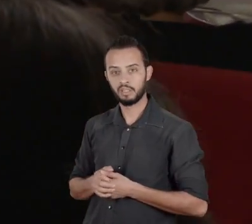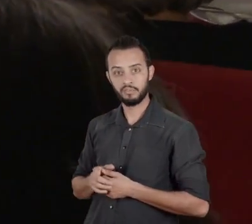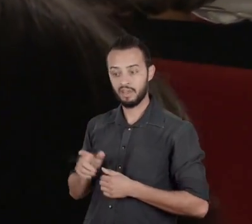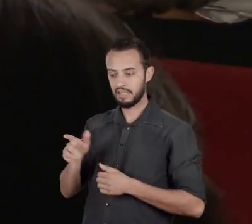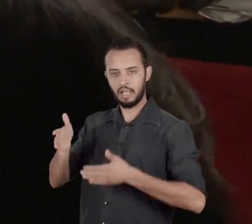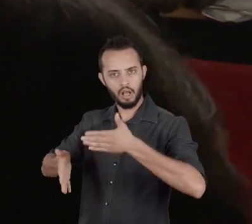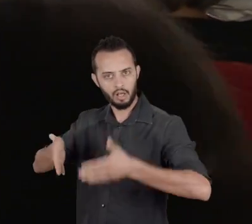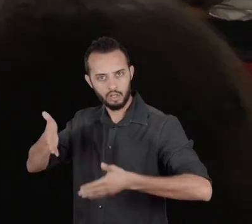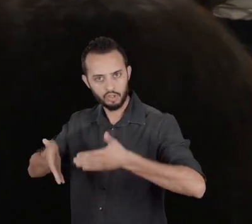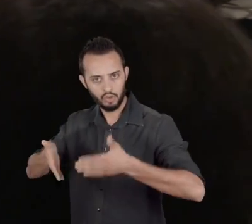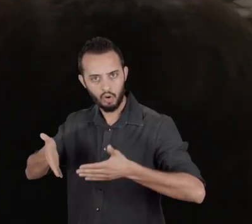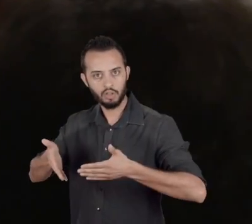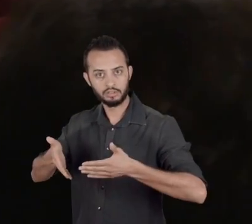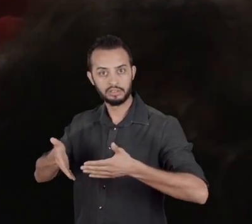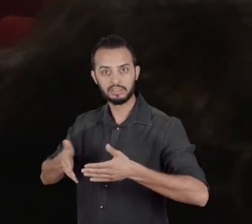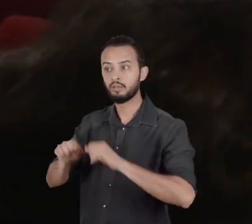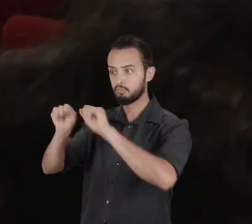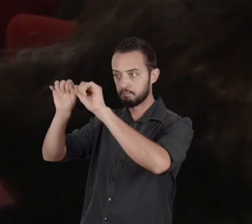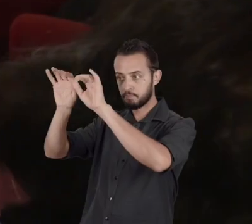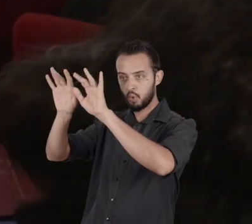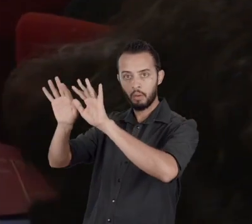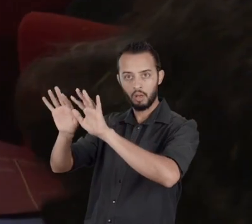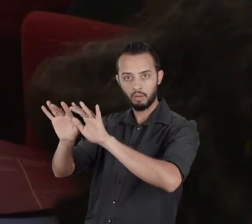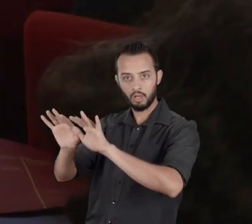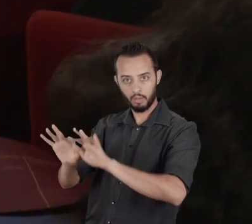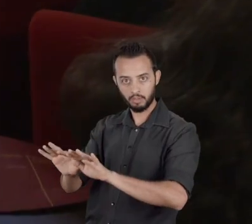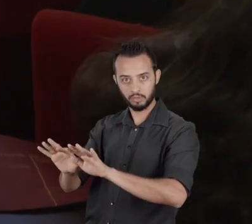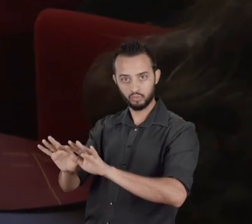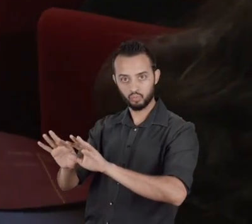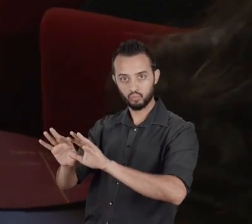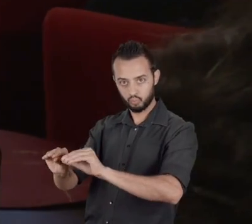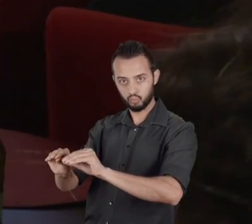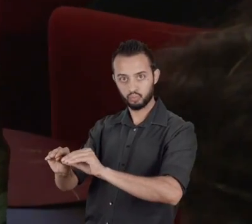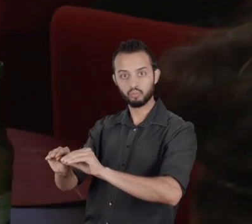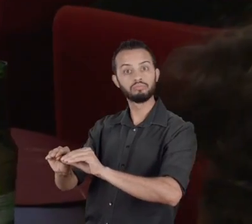é que a gente vê andróides que são máquinas programadas,